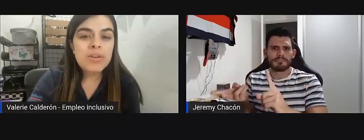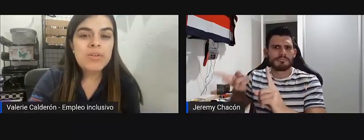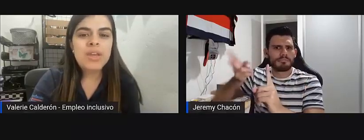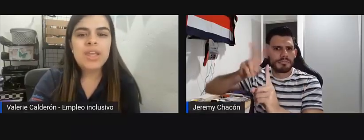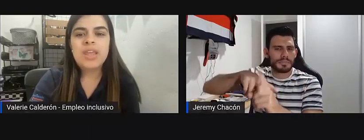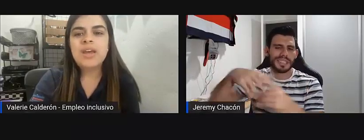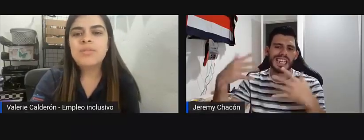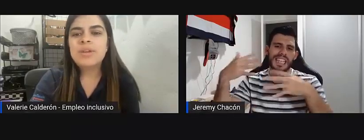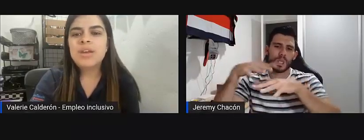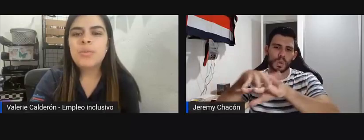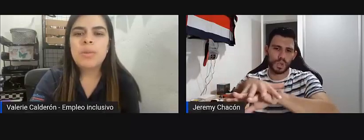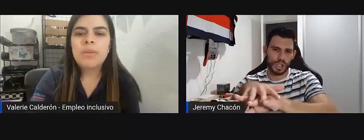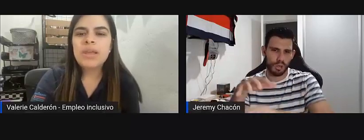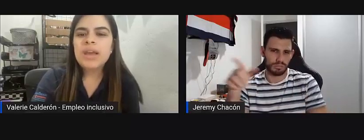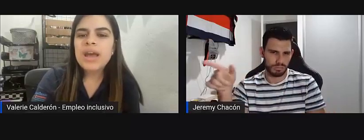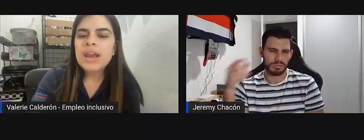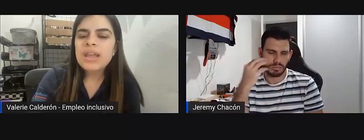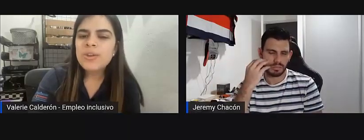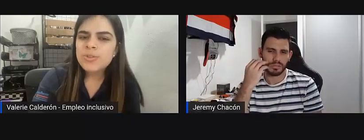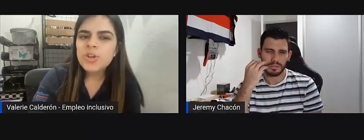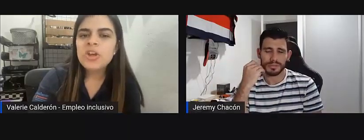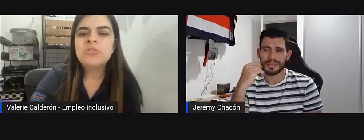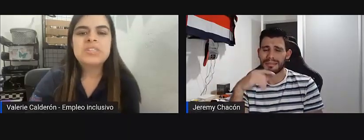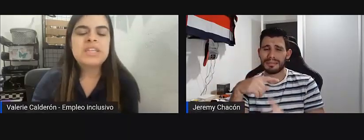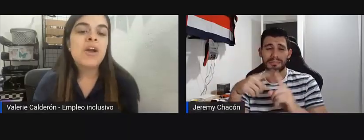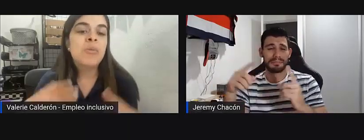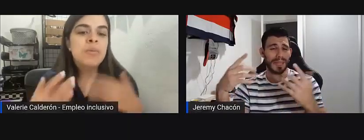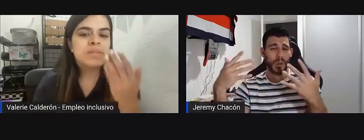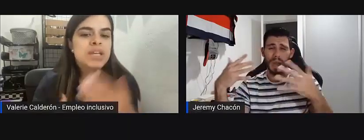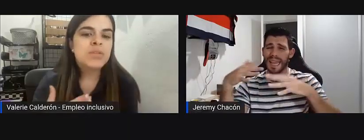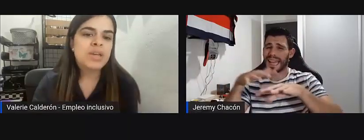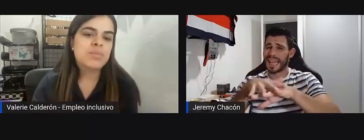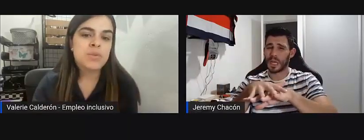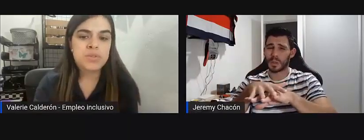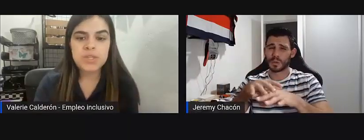que quería verdad como aplicar la inclusión entonces estaban como empezando en ese proceso